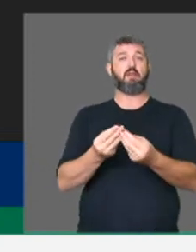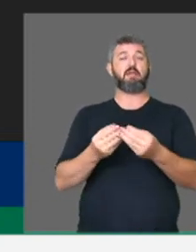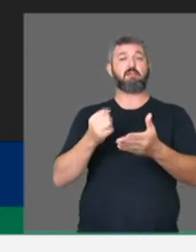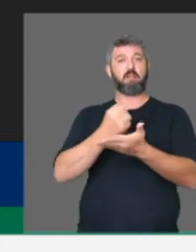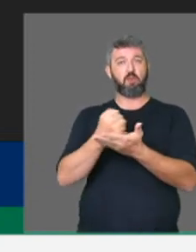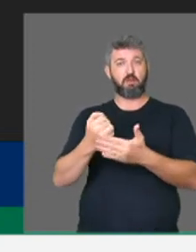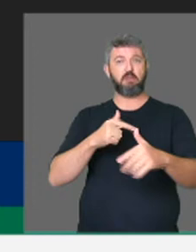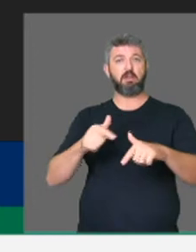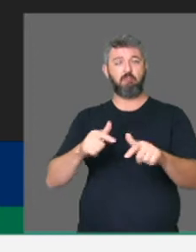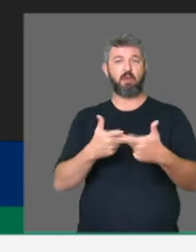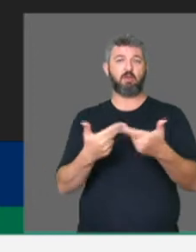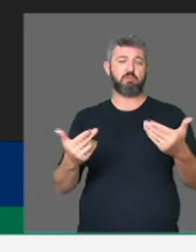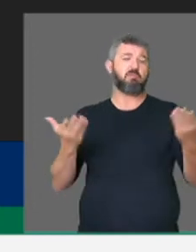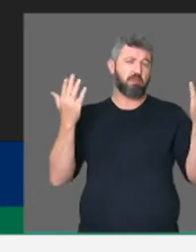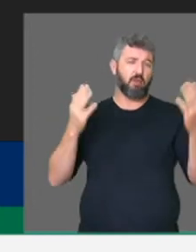MEDIDA PROVISÓRIA 1017. E EU PEÇO A TODOS OS COLEGAS QUE